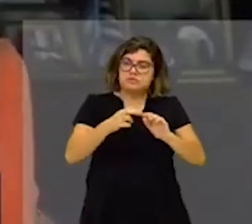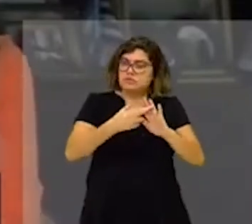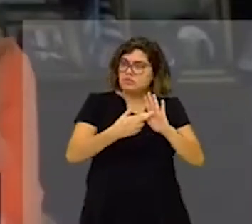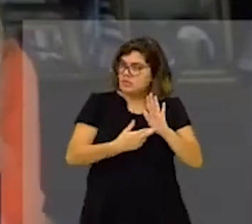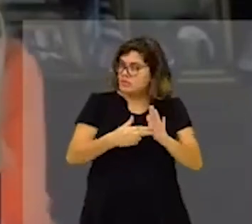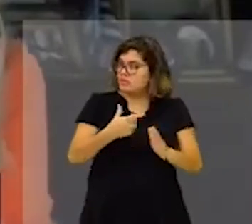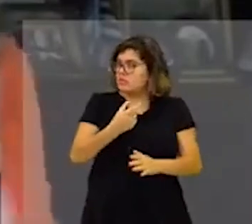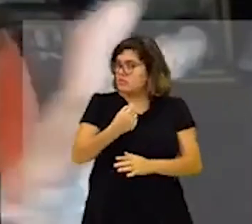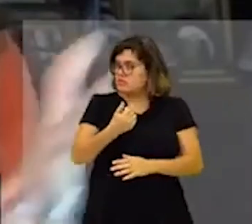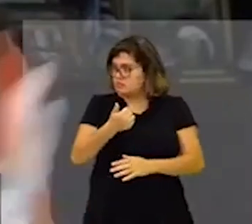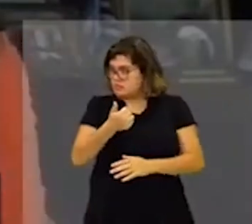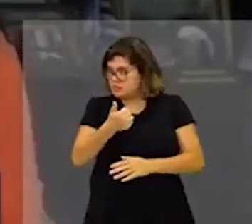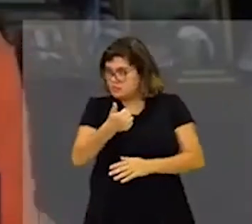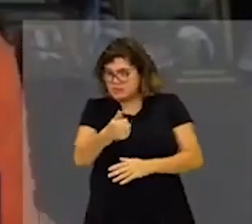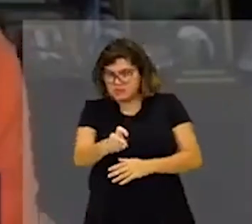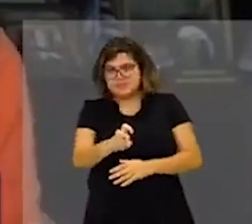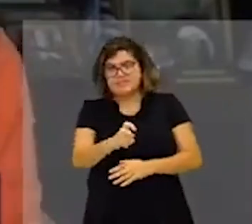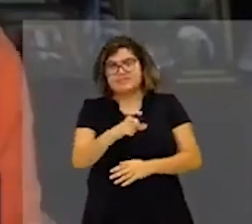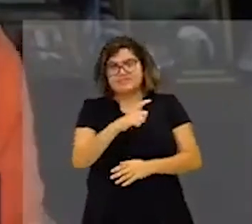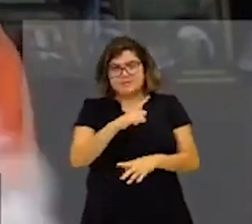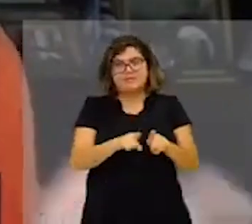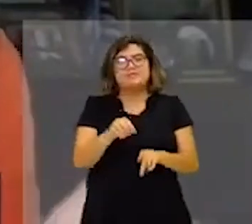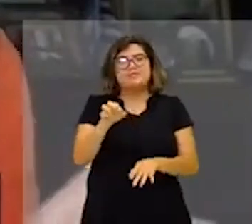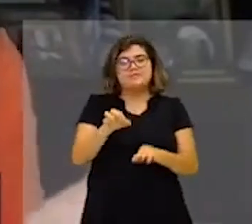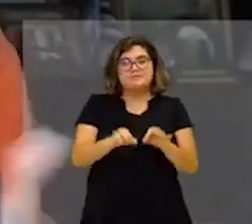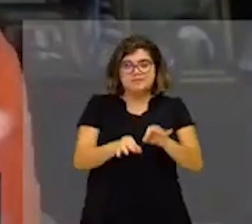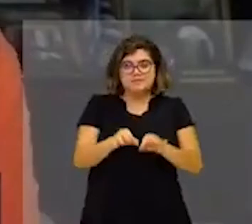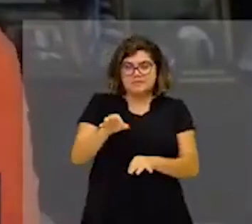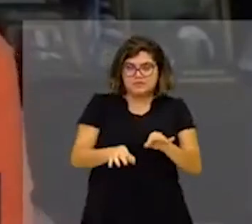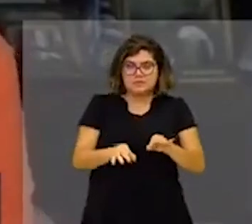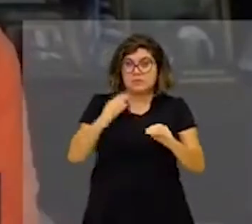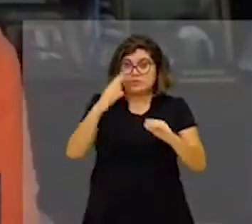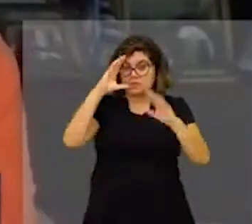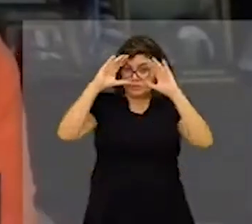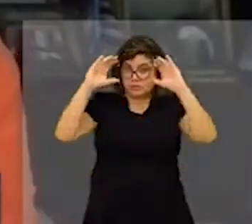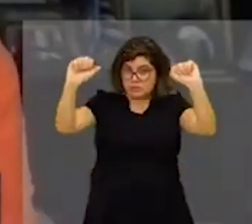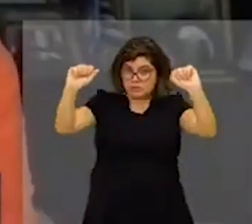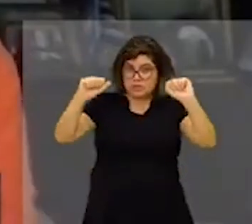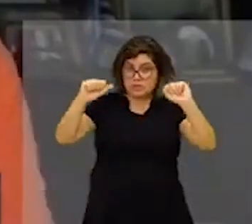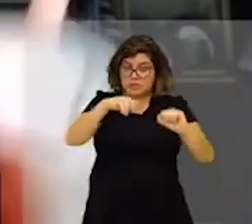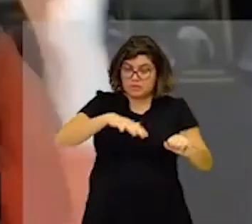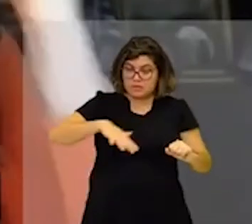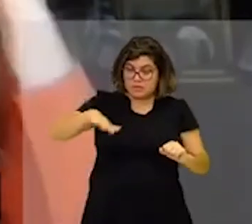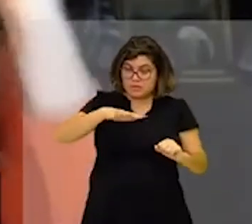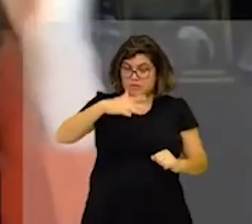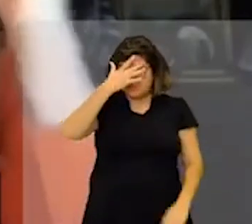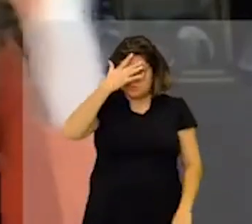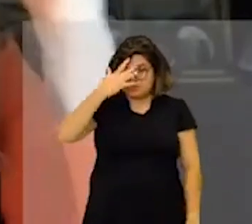também com julgamento pelo Supremo da encontro da idade doações por pessoas jurídicas mas eu